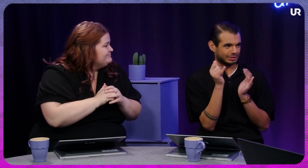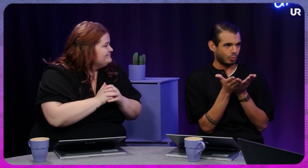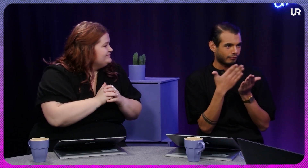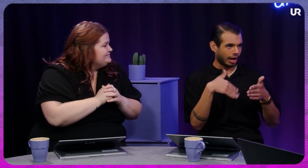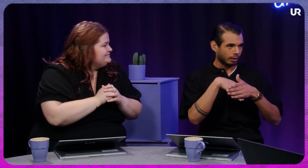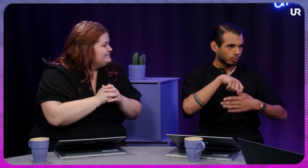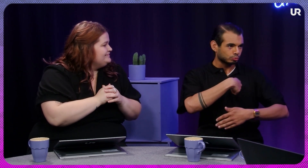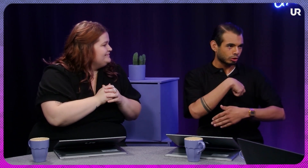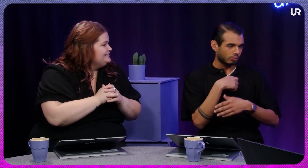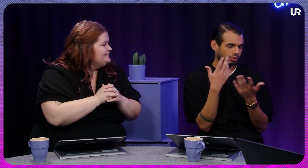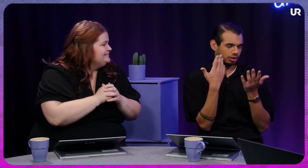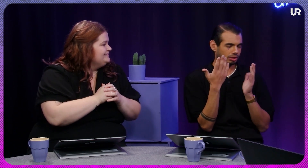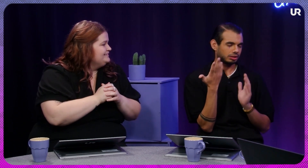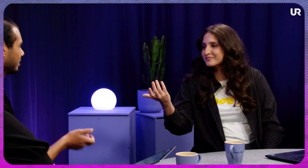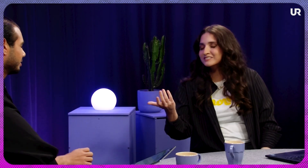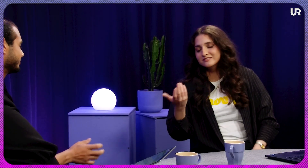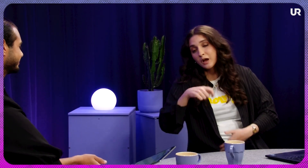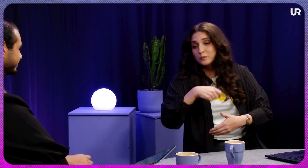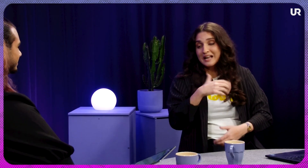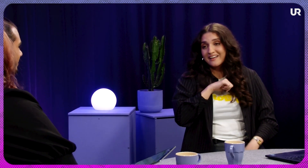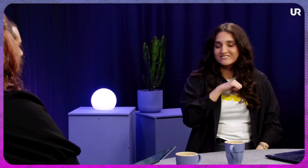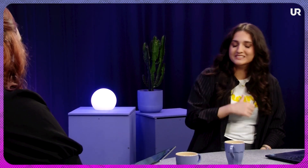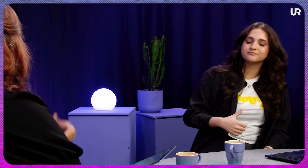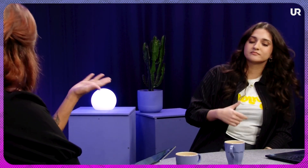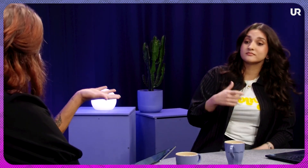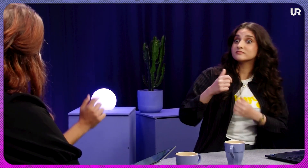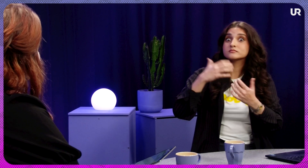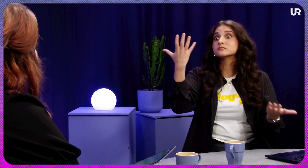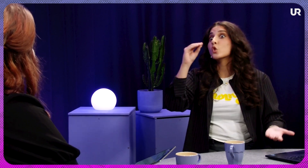Amir: Mitt favoritämne på skolan var hemkunskap! Så! Jessica: I got it! Hemkunskap är trevligt!